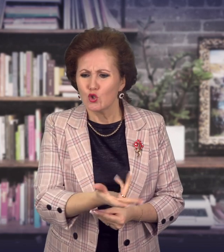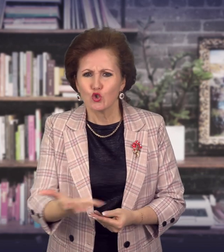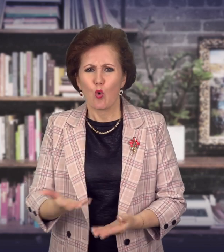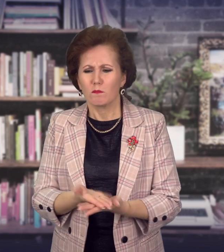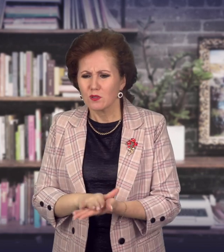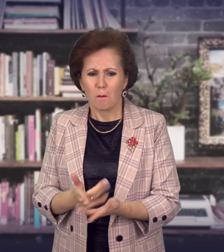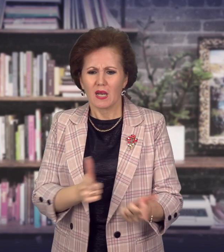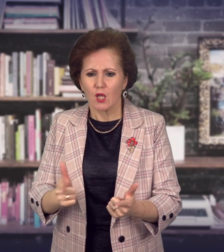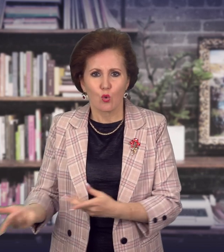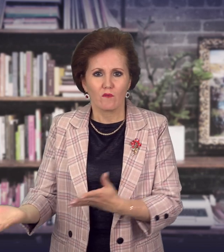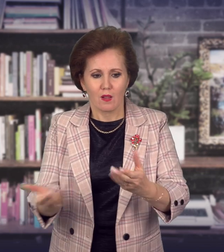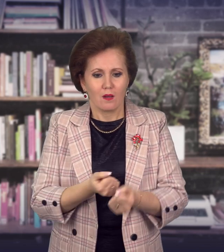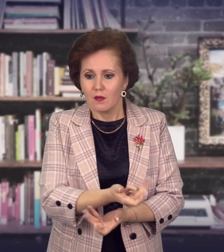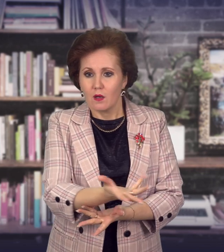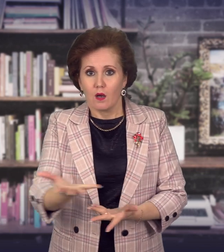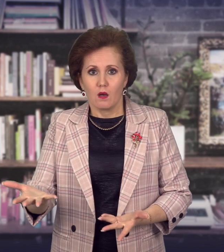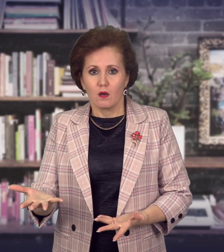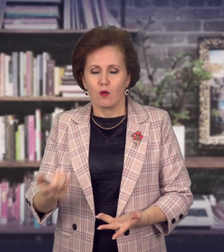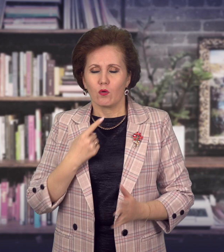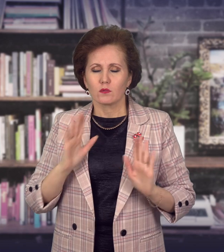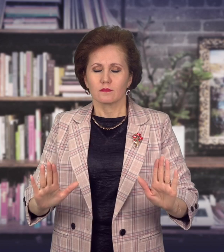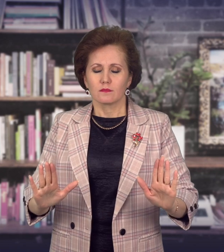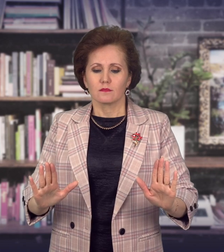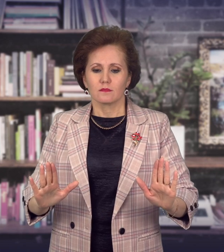нажарила, наготовила чего-то ещё.